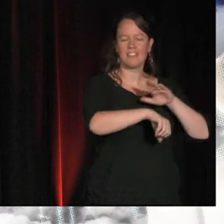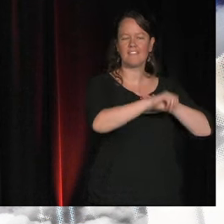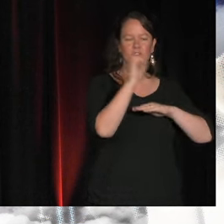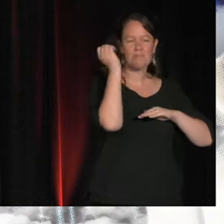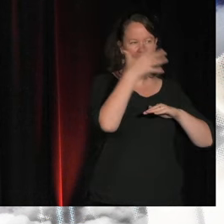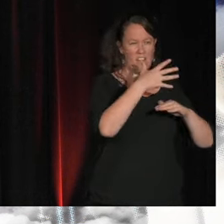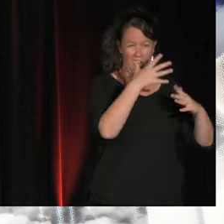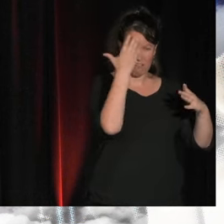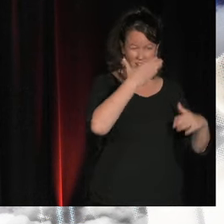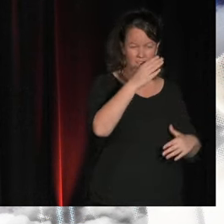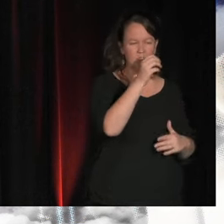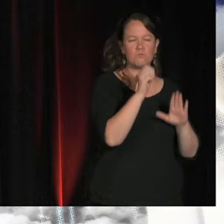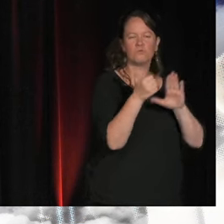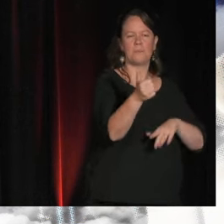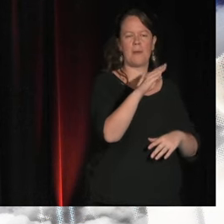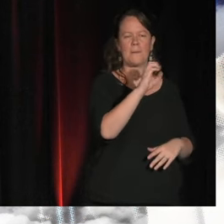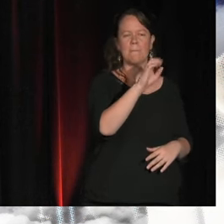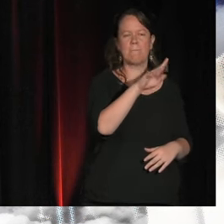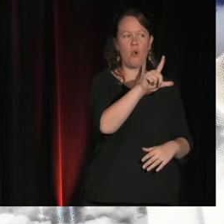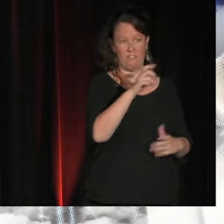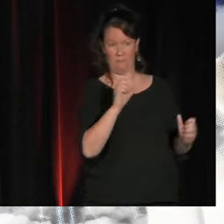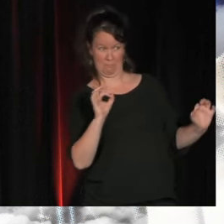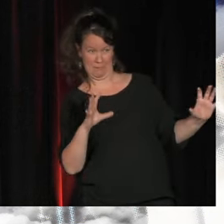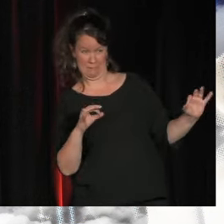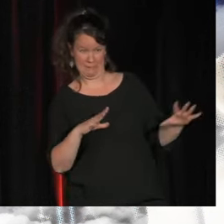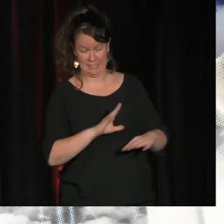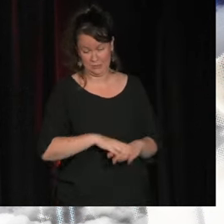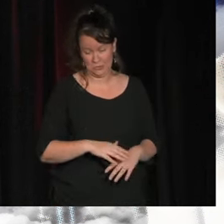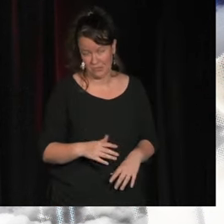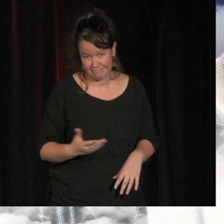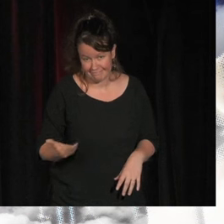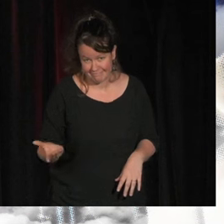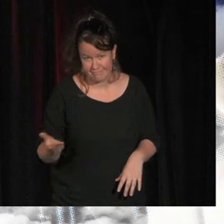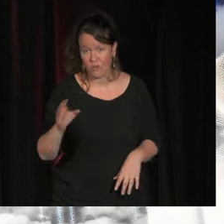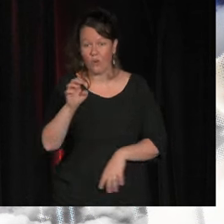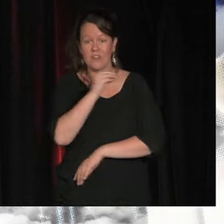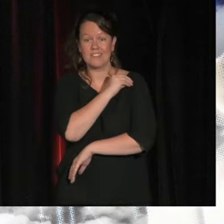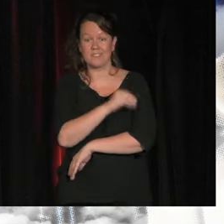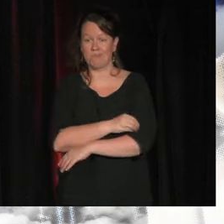Et finalement, ça n'a pas pris parce que les revenus générés chez l'e-sport, finalement c'est assez anecdotique.